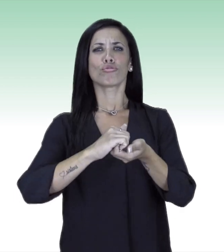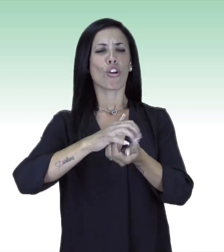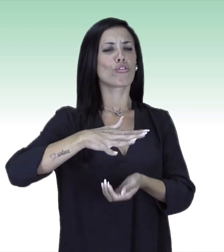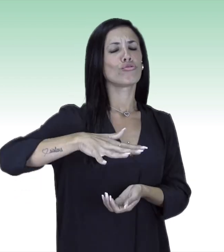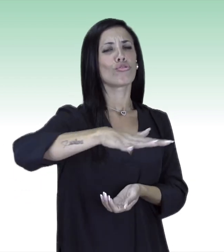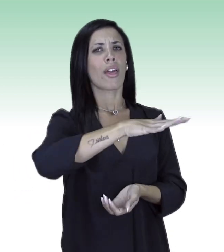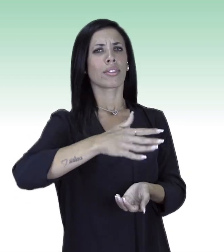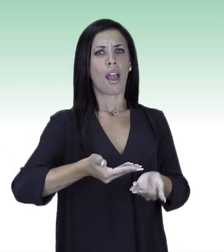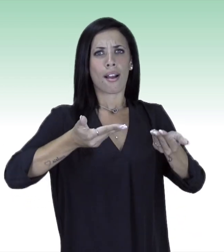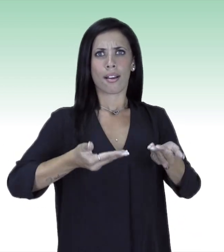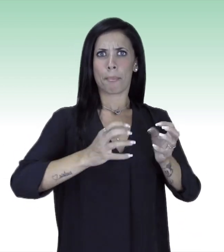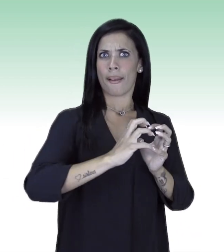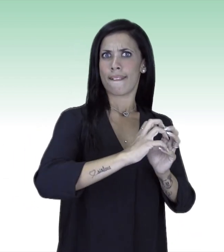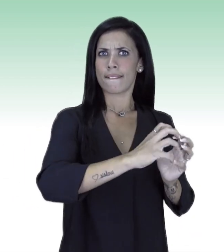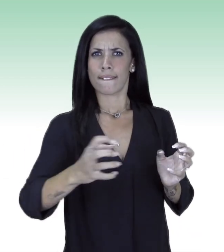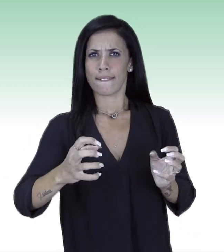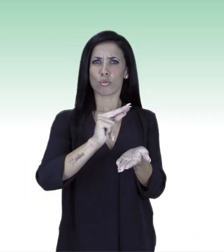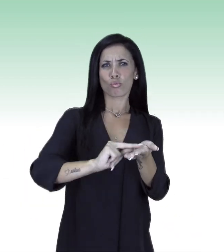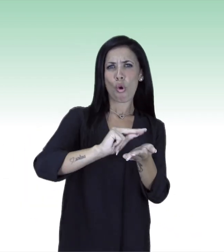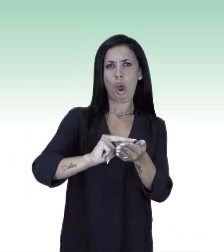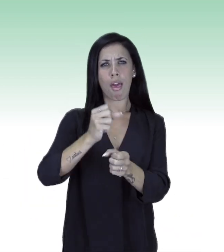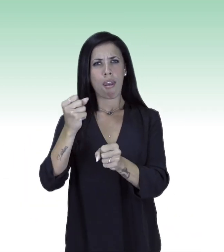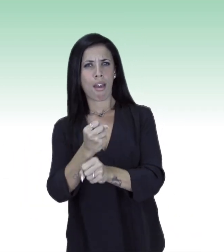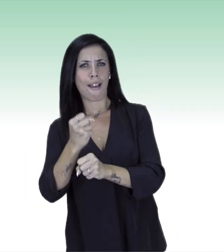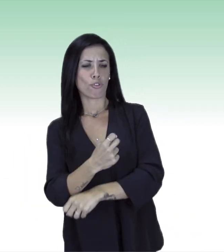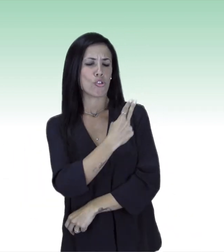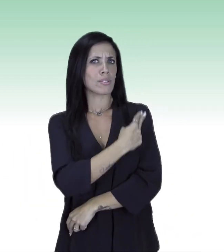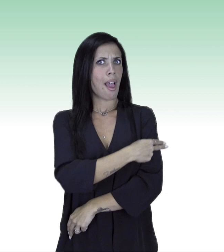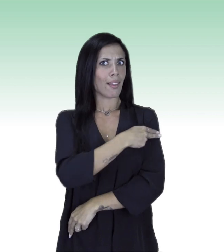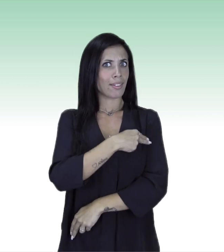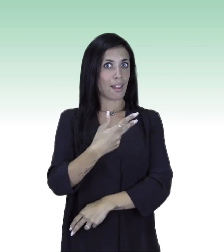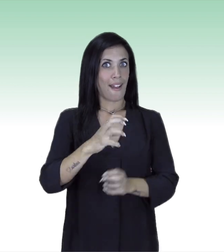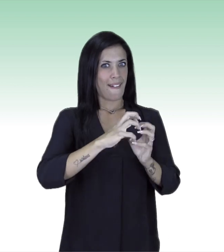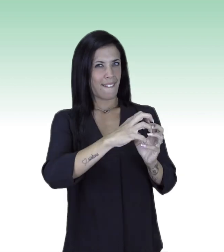Inoltre, le istituzioni devono promuovere il riconoscimento del ruolo professionale